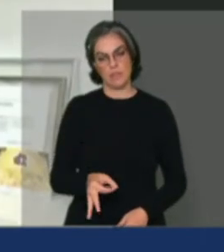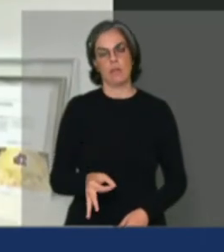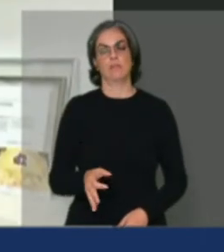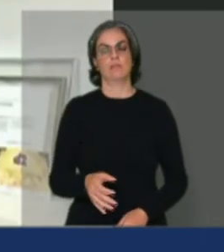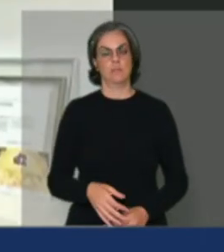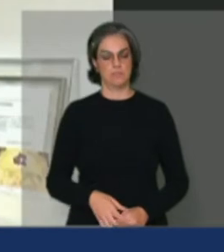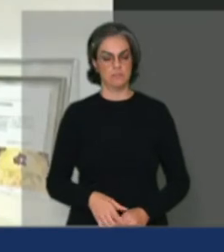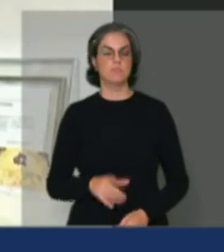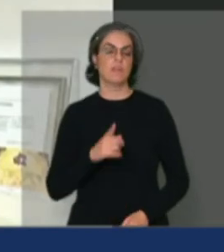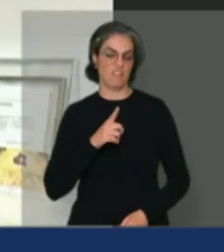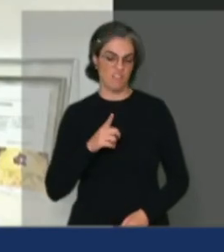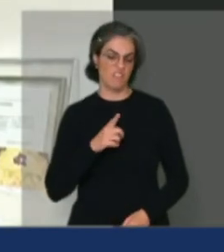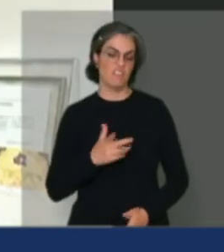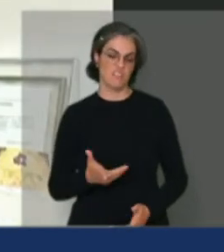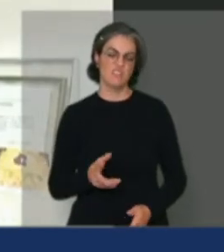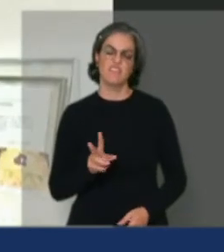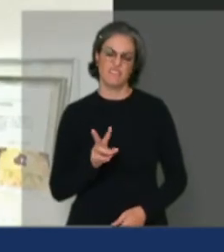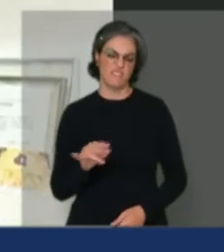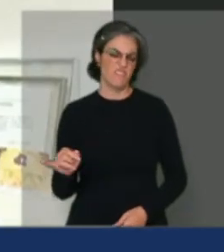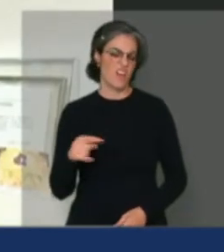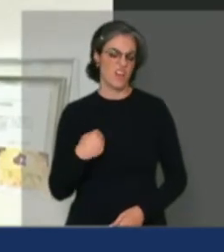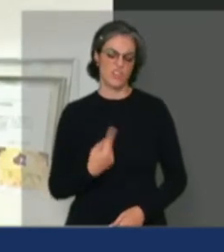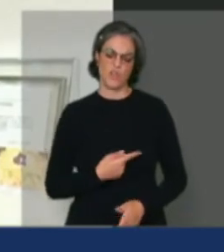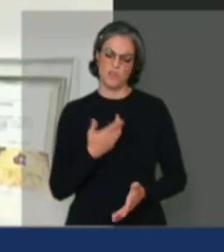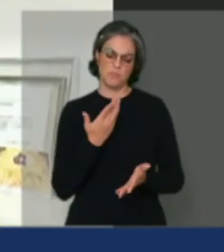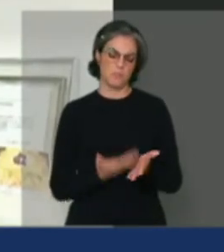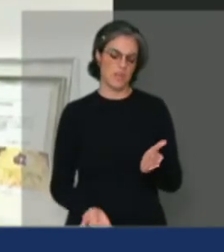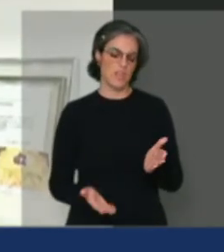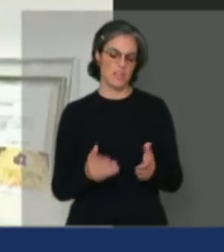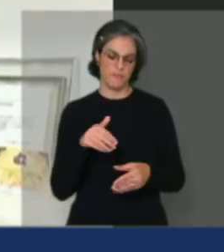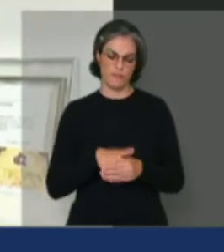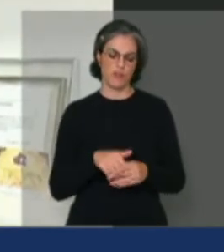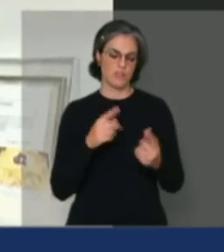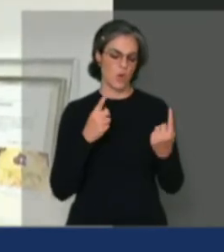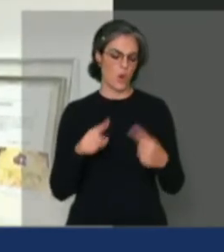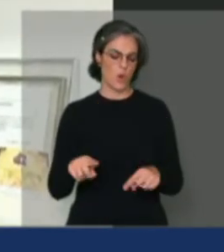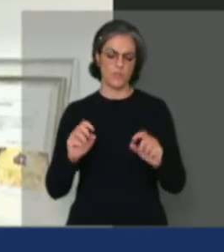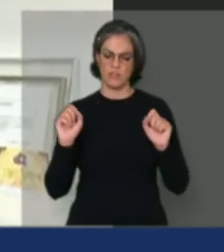GENTE VAI DERROTAR, JÁ NA COMISSÃO ESPECIAL, E ANTES DE